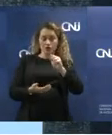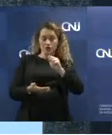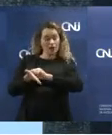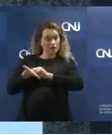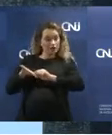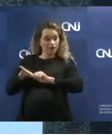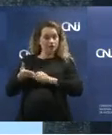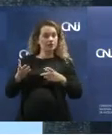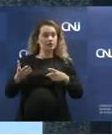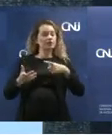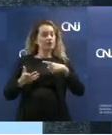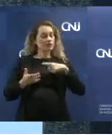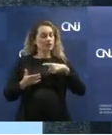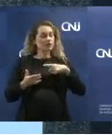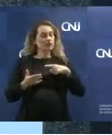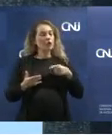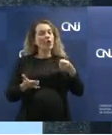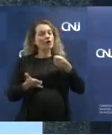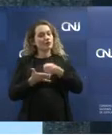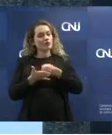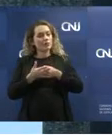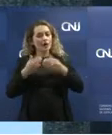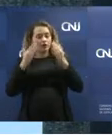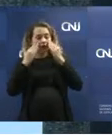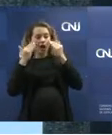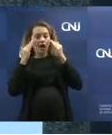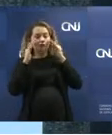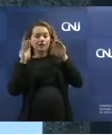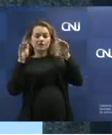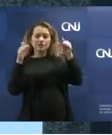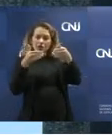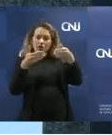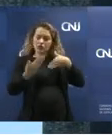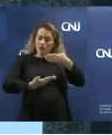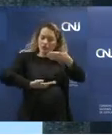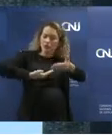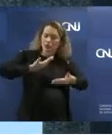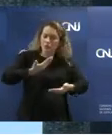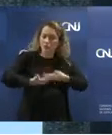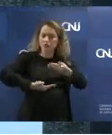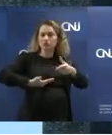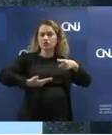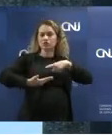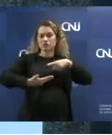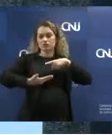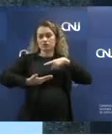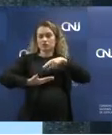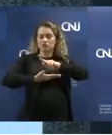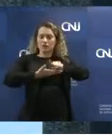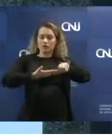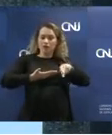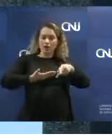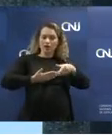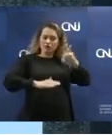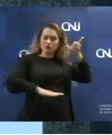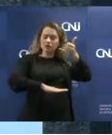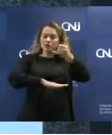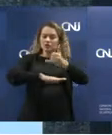a visão de justiça digital que eu compartilho, o que constitui um dos eixos centrais estratégicos da gestão